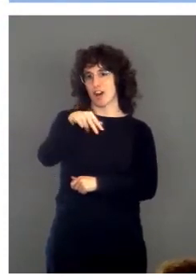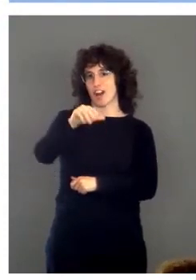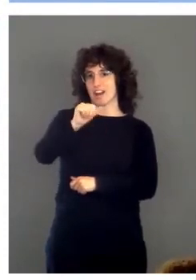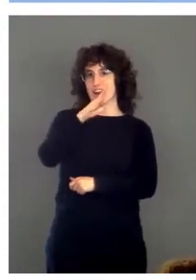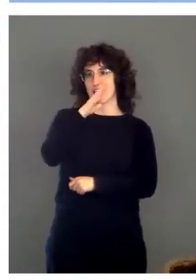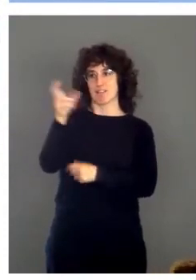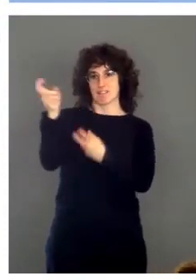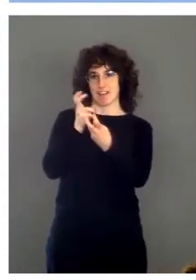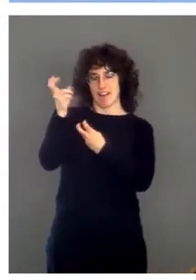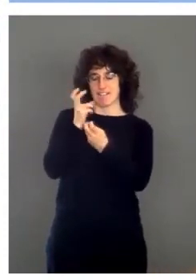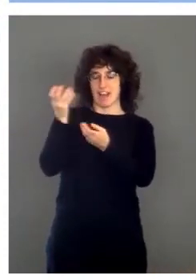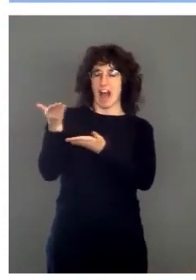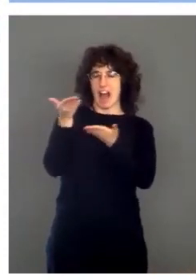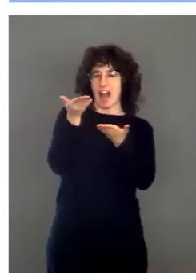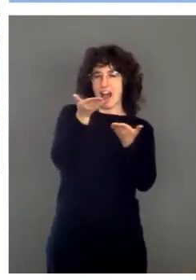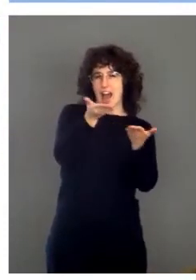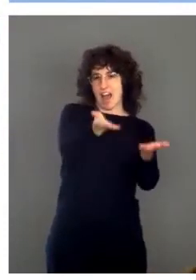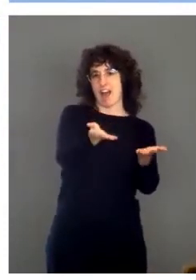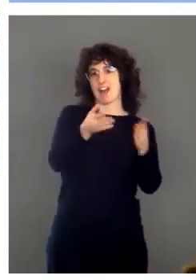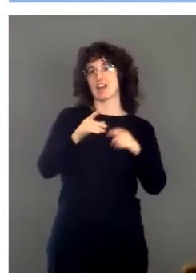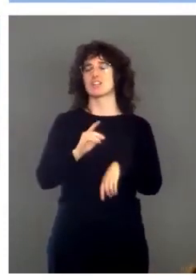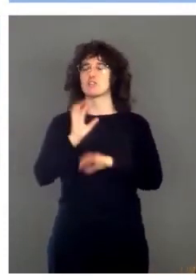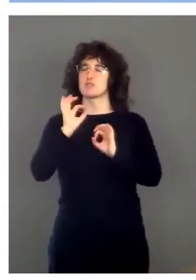entrega de premios sino también con mil y un detalle así que por favor también